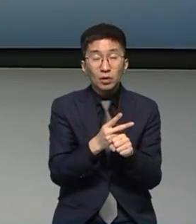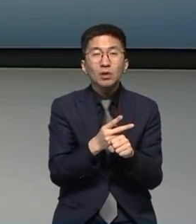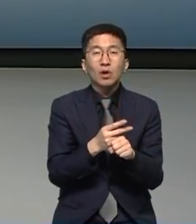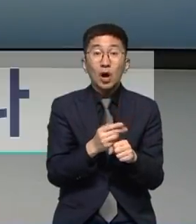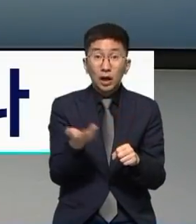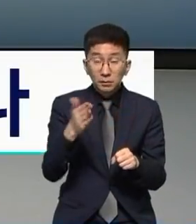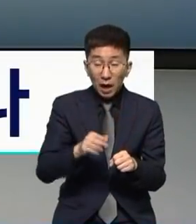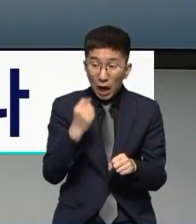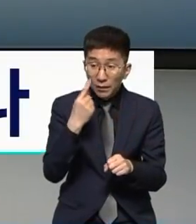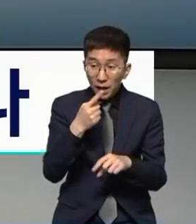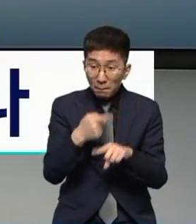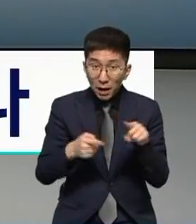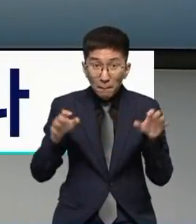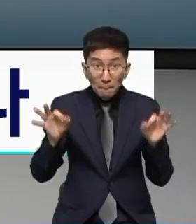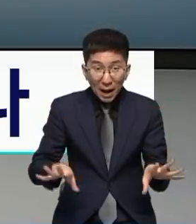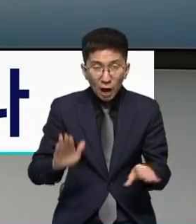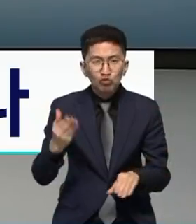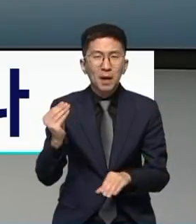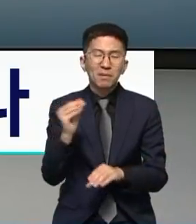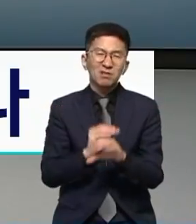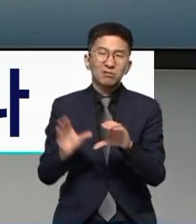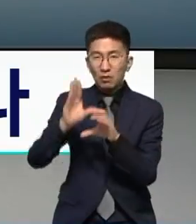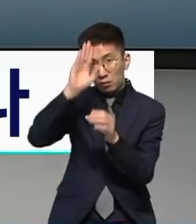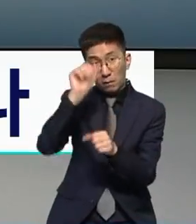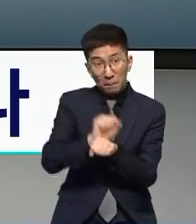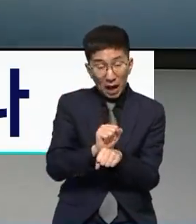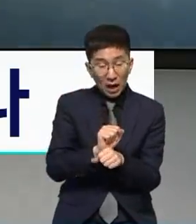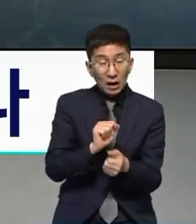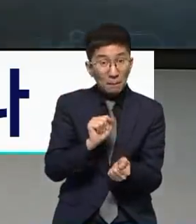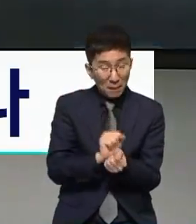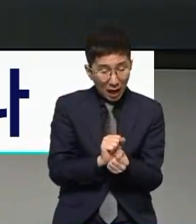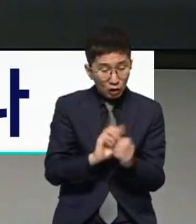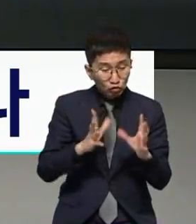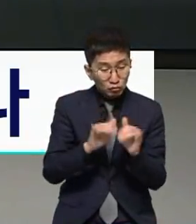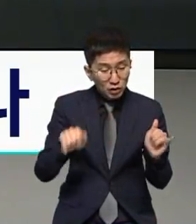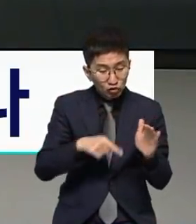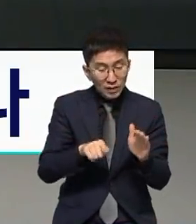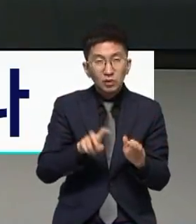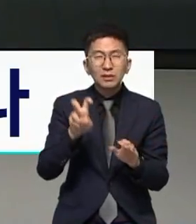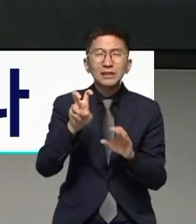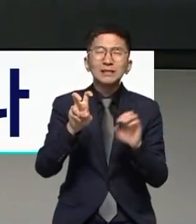전체 국민의 거의 20%, 5명 중 1명이 걸린 셈인데 이 정도면 외국처럼 유행이 꺾일